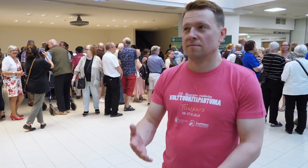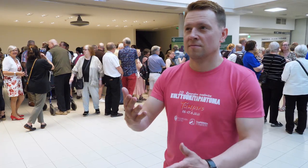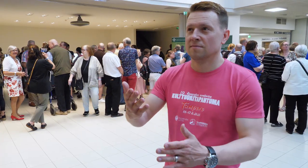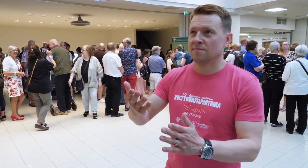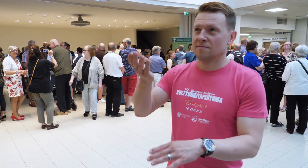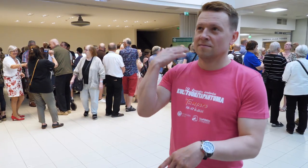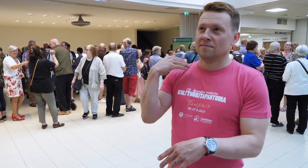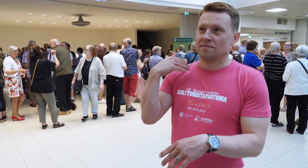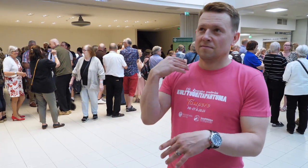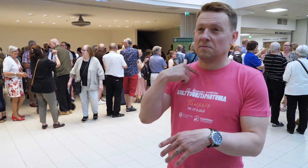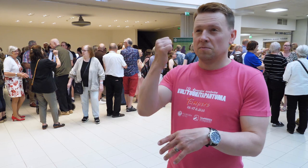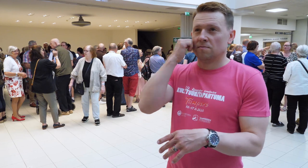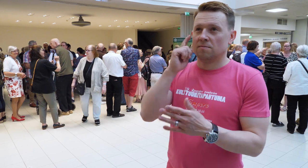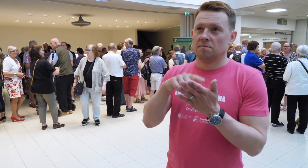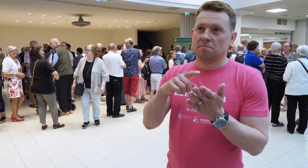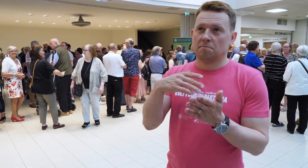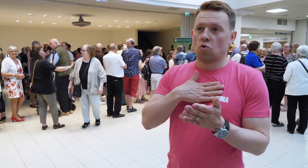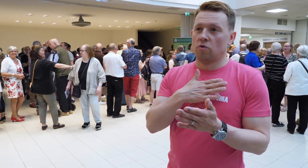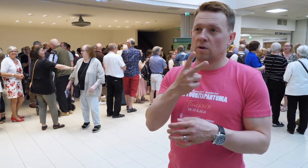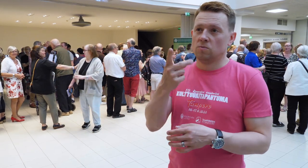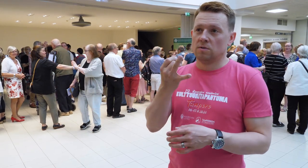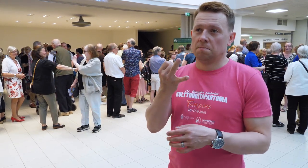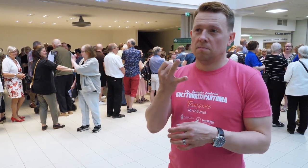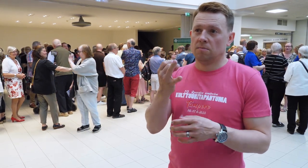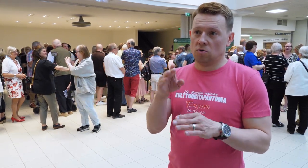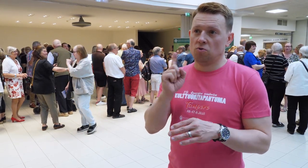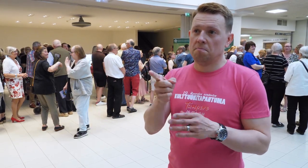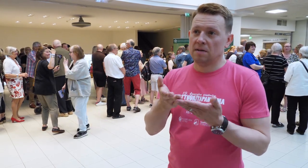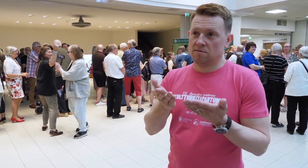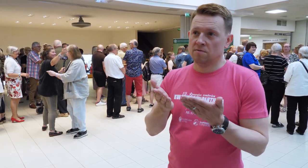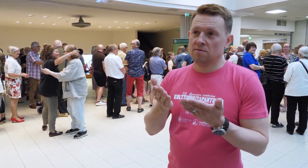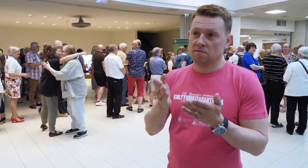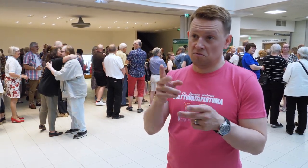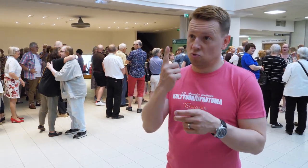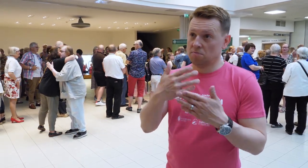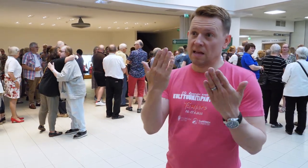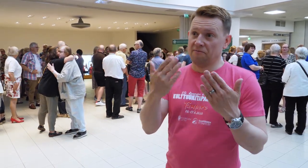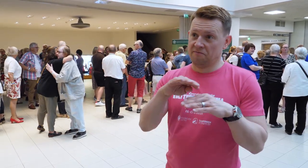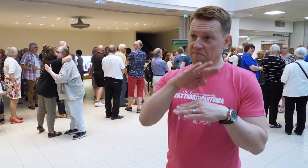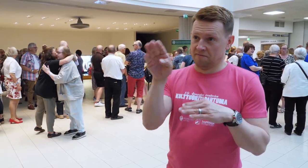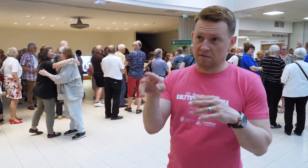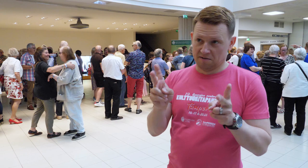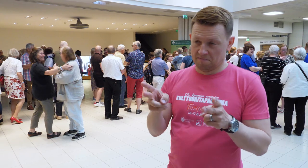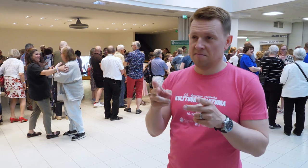Myös Porvoossa 2017 oli kymmenen esitystä päivän aikana.